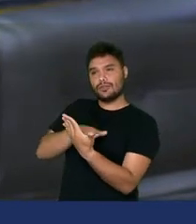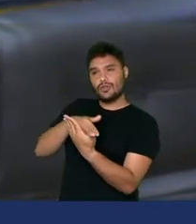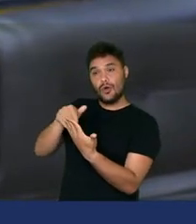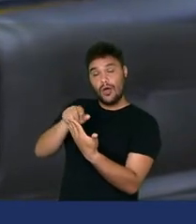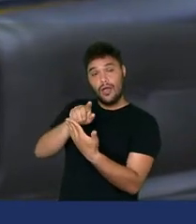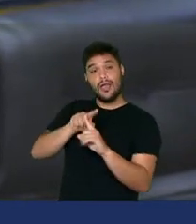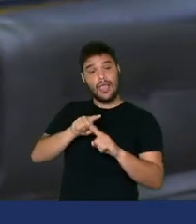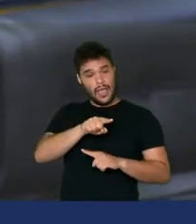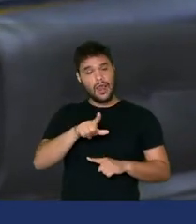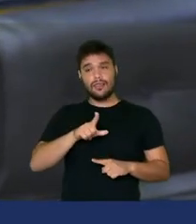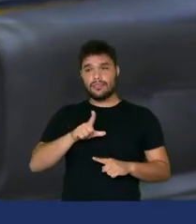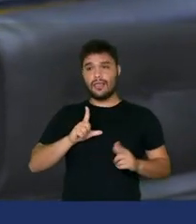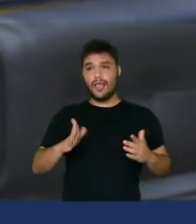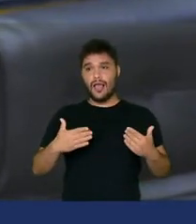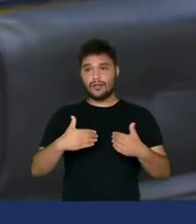OLIVEIRA. O JOÃO PEDRO É UM ARTISTA AUTISTA E ELE ESTÁ